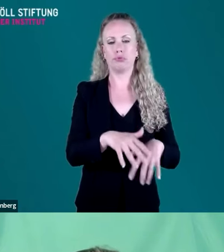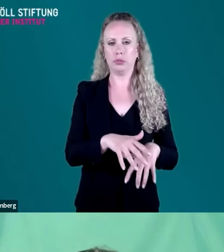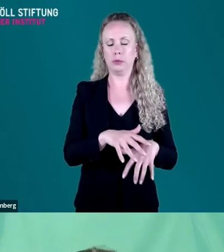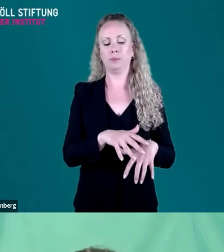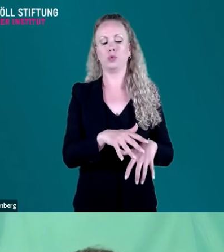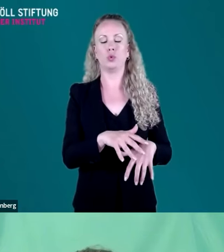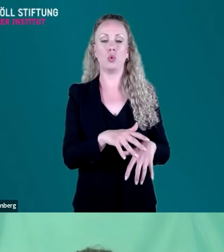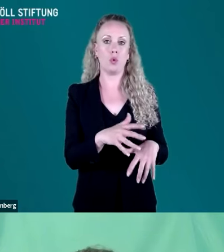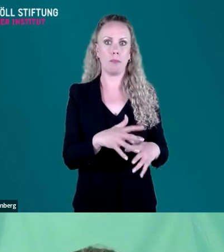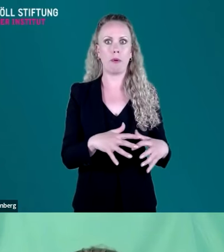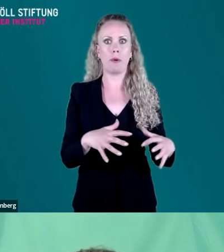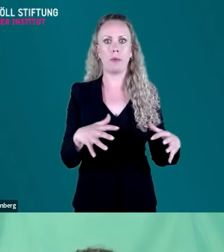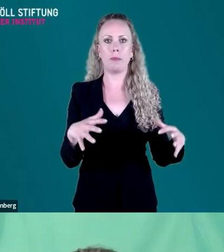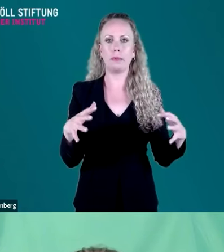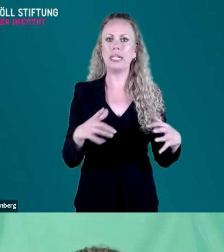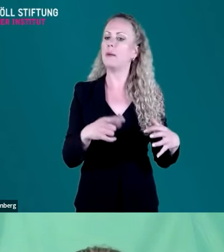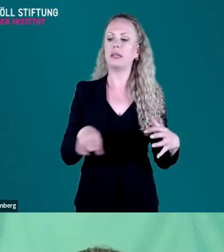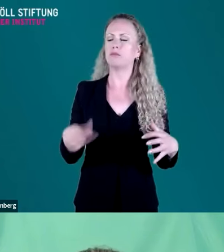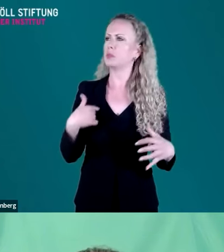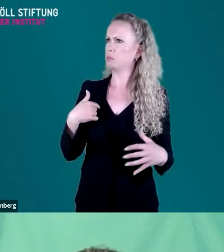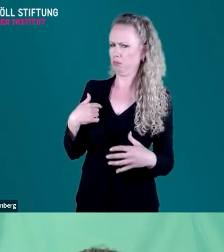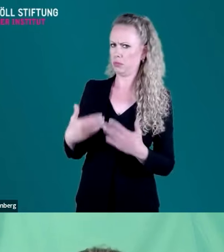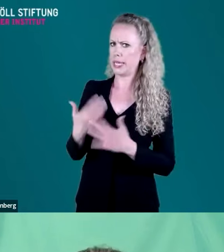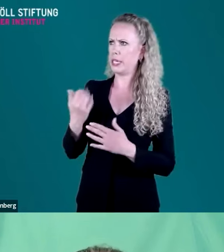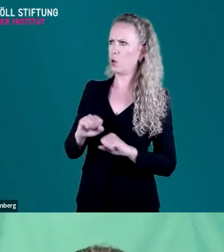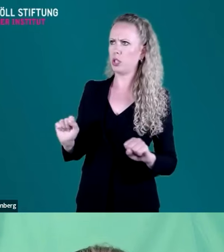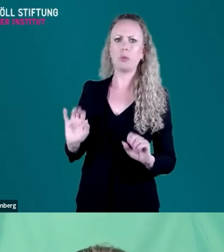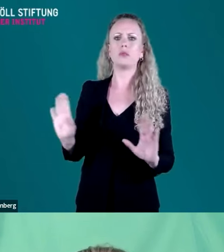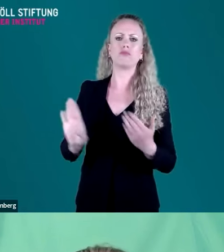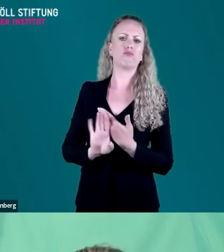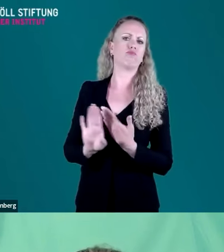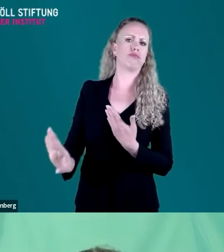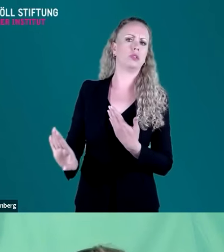Die grenzen sich ja quasi ab vom Neoliberalismus, weil denen der Neoliberalismus noch viel zu,